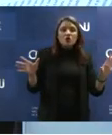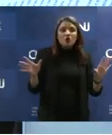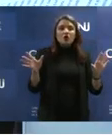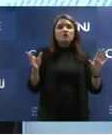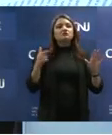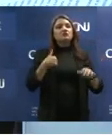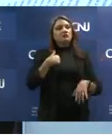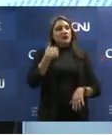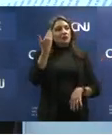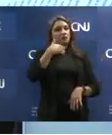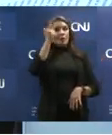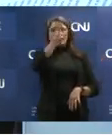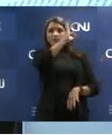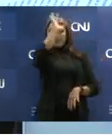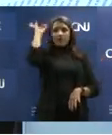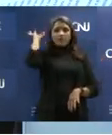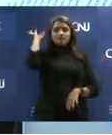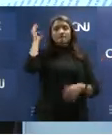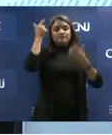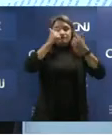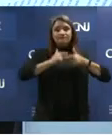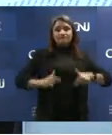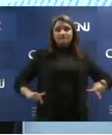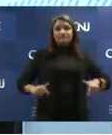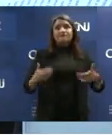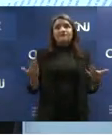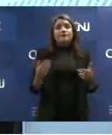Eu, por esse motivo, depois eu explicarei no meu voto.